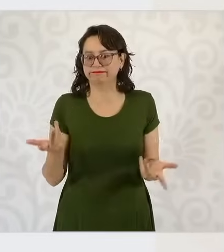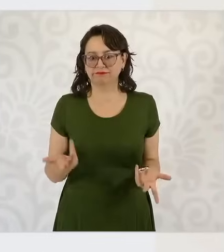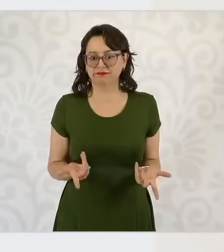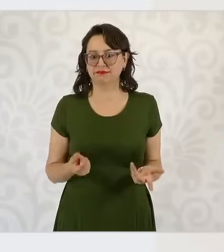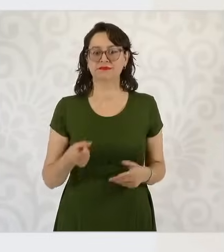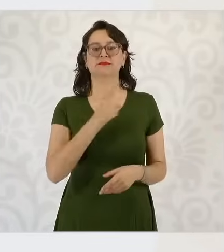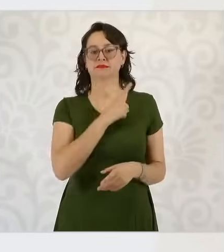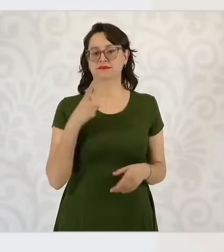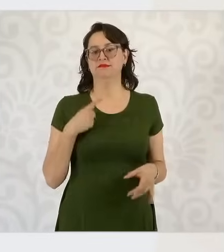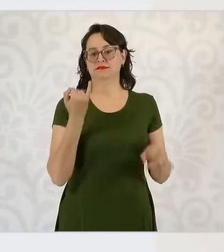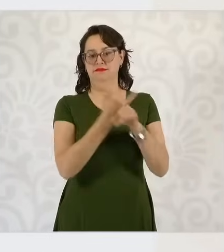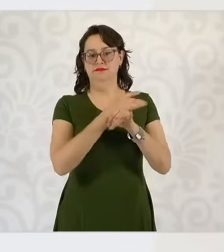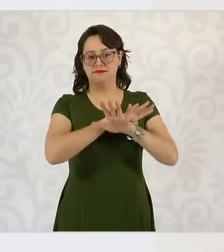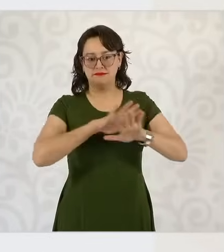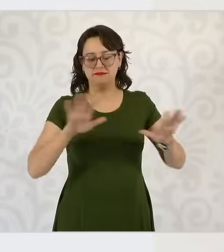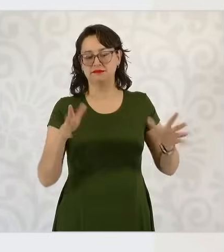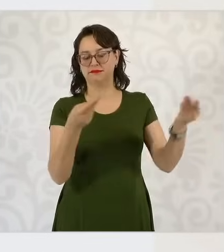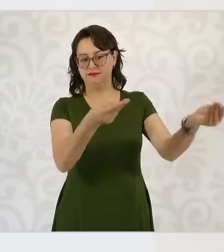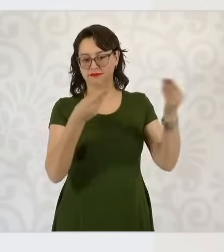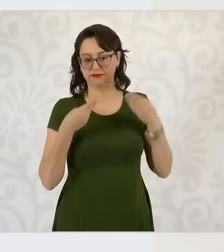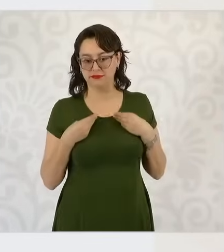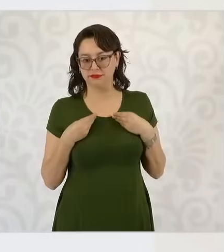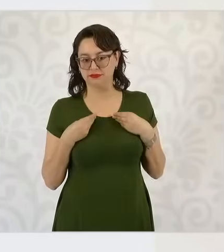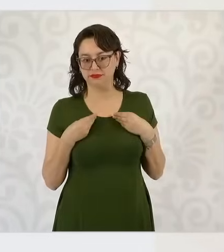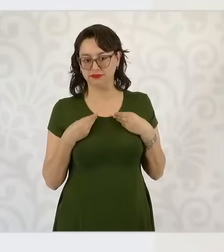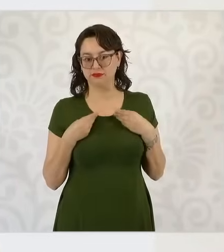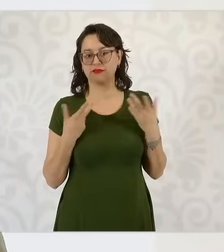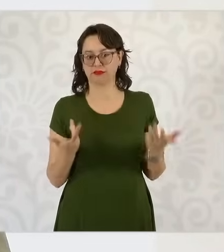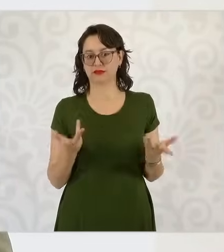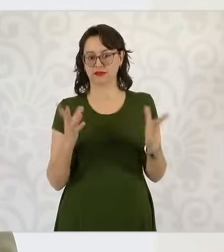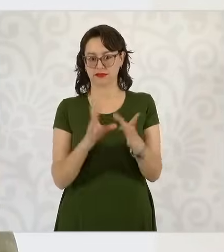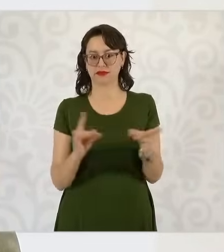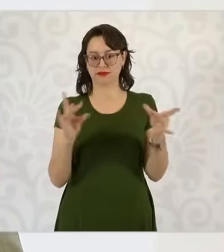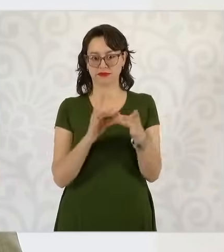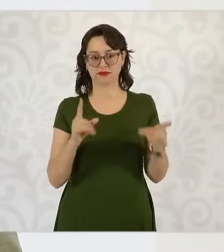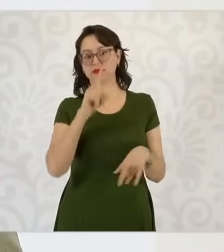informar y tienen que explicarle pues al pueblo de Estados Unidos